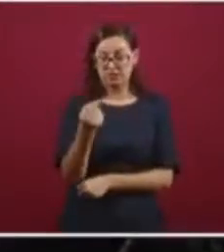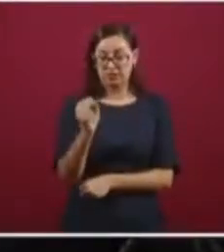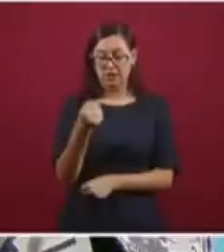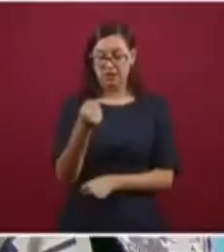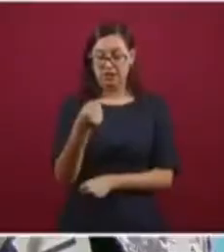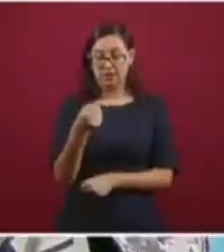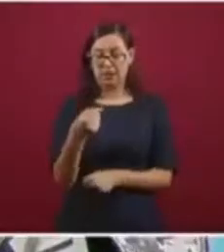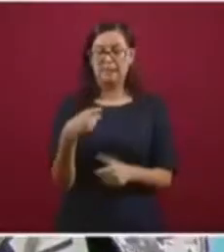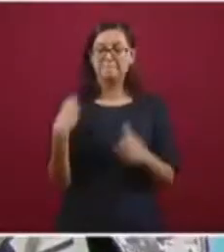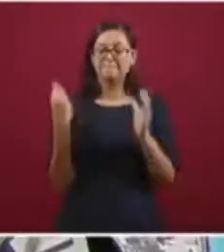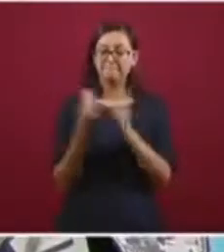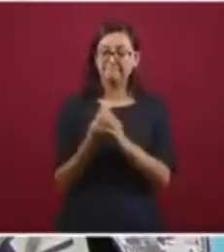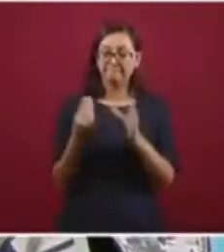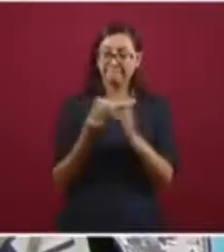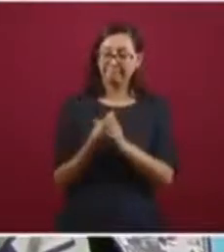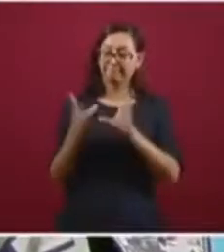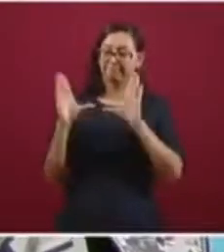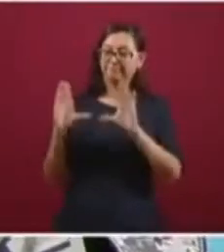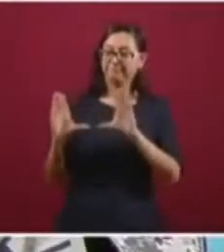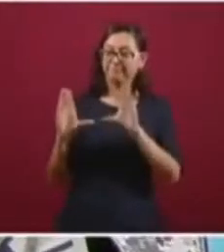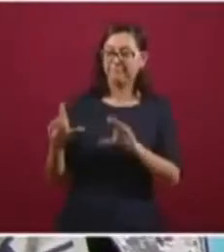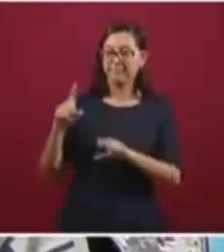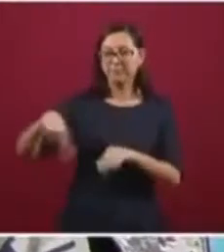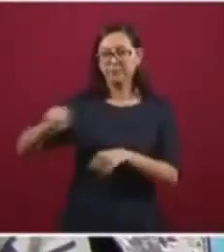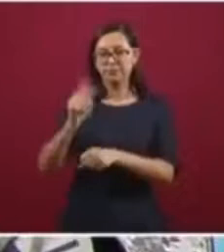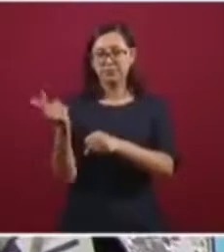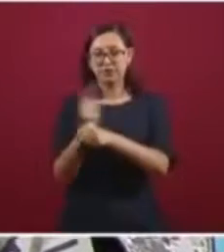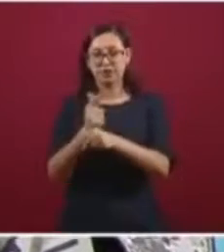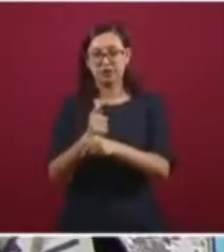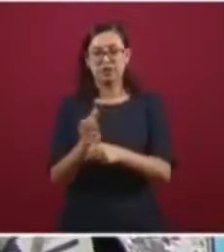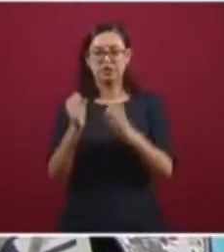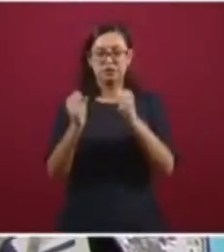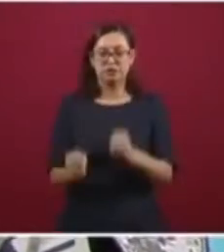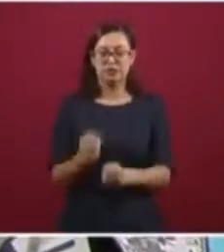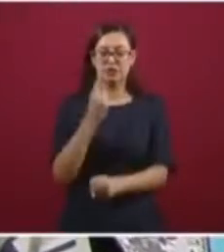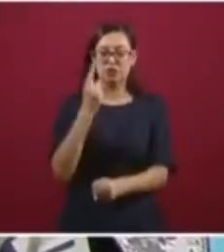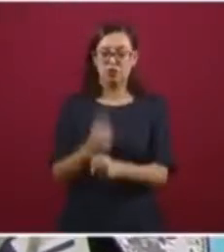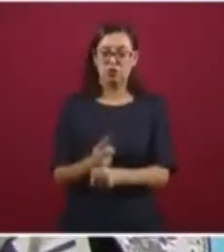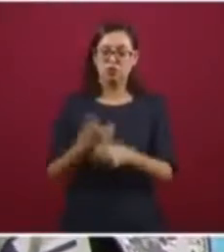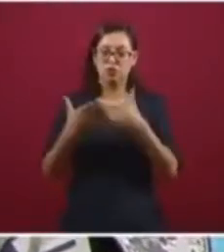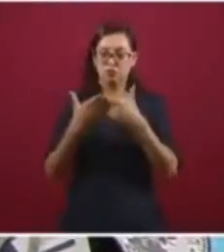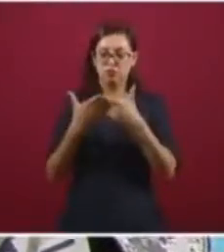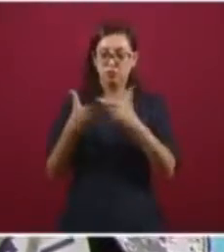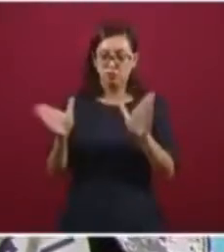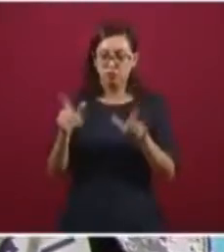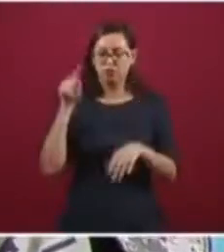formación de oficiales con licenciatura en seguridad pública en el Heroico Colegio Militar;